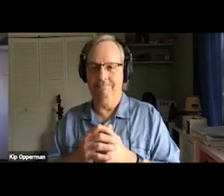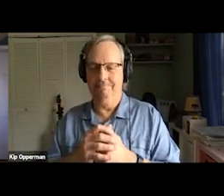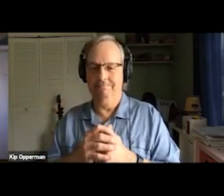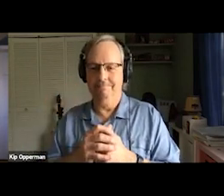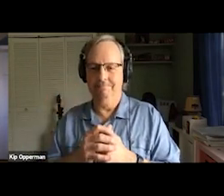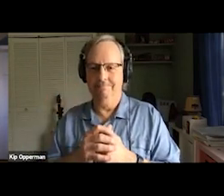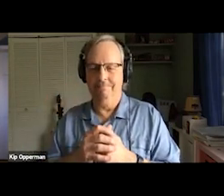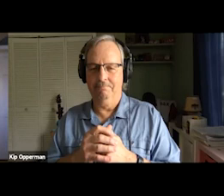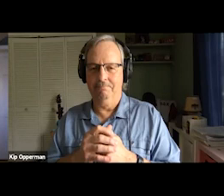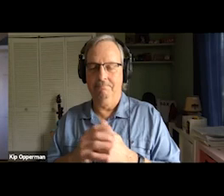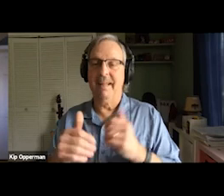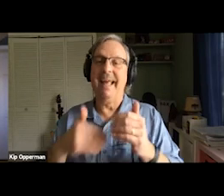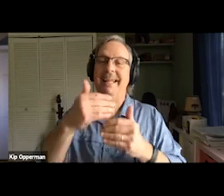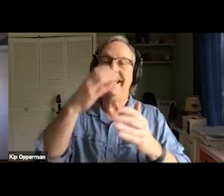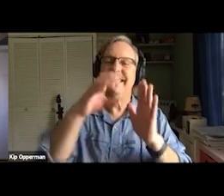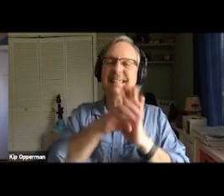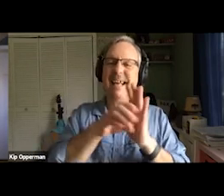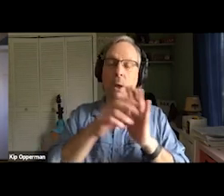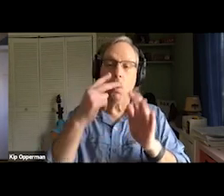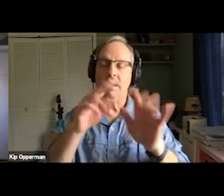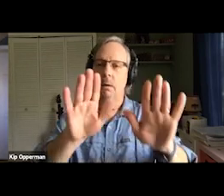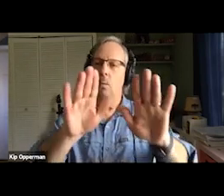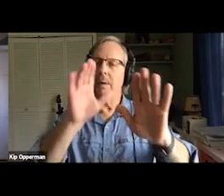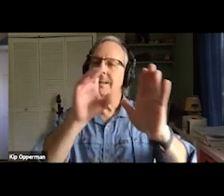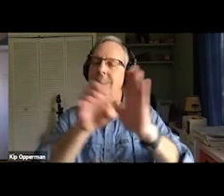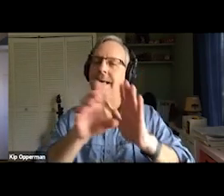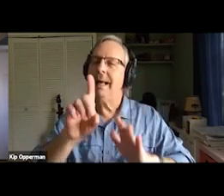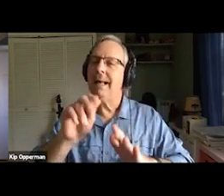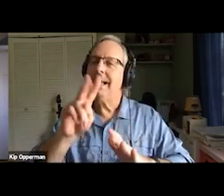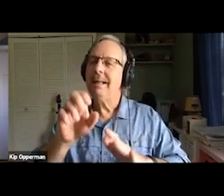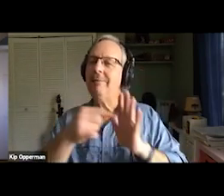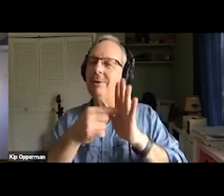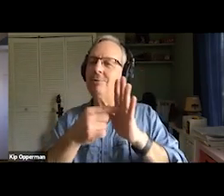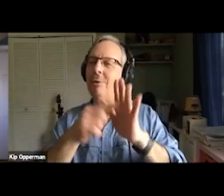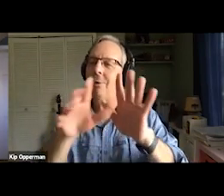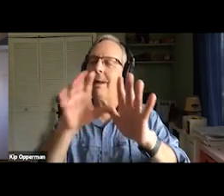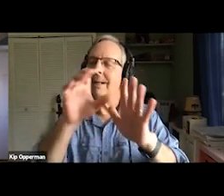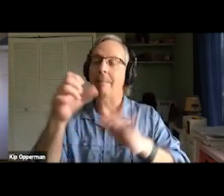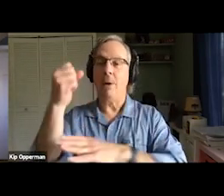Así que vimos una gran diapositiva. Dave mostró una gran diapositiva sobre resiliencia